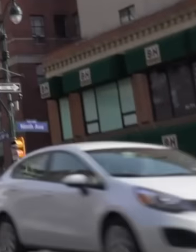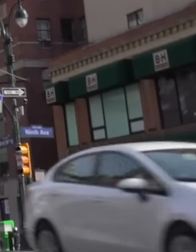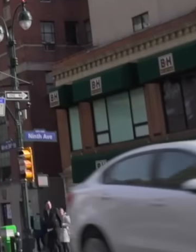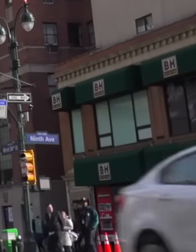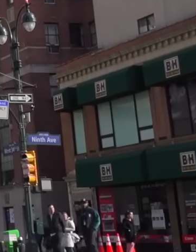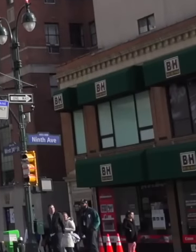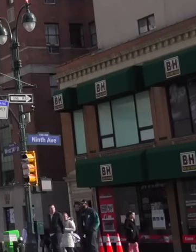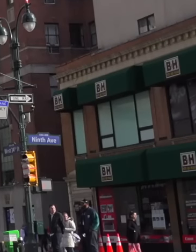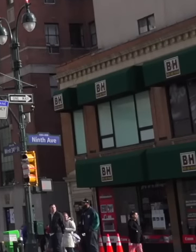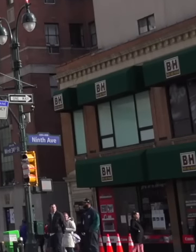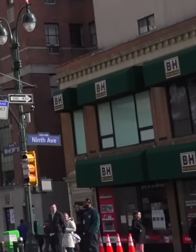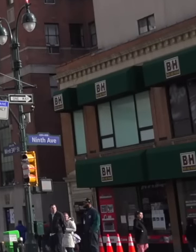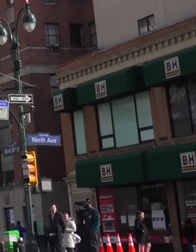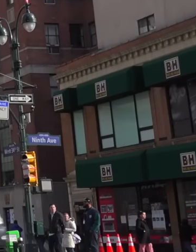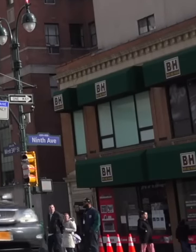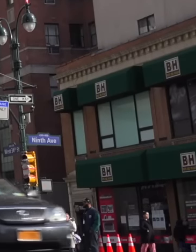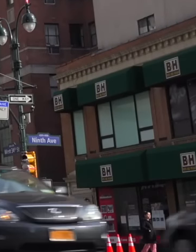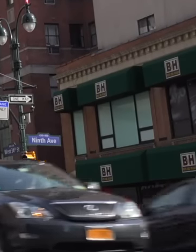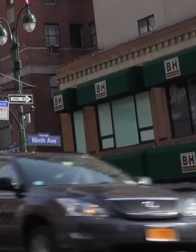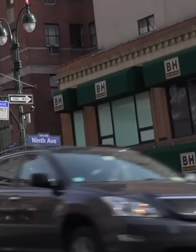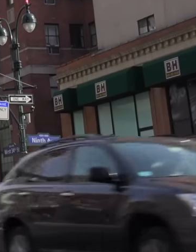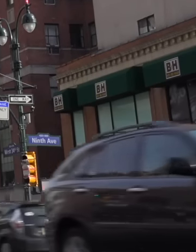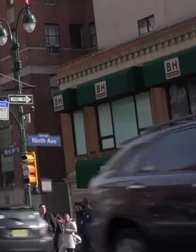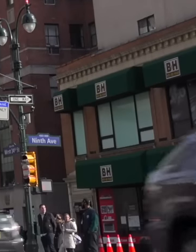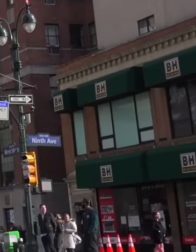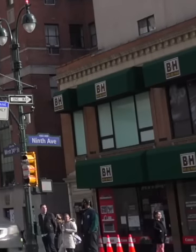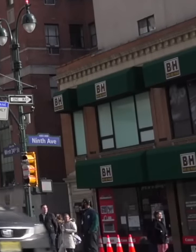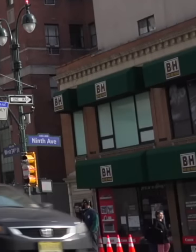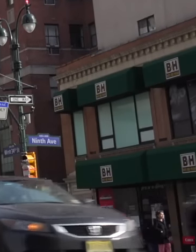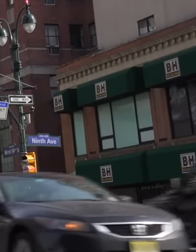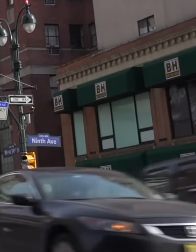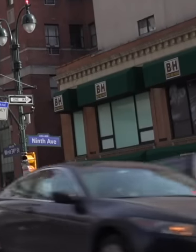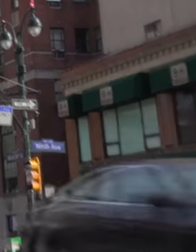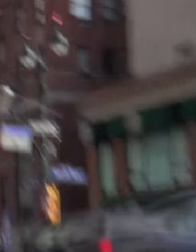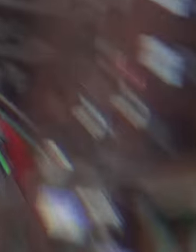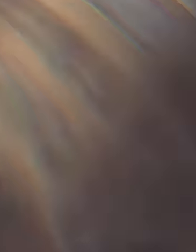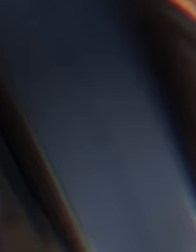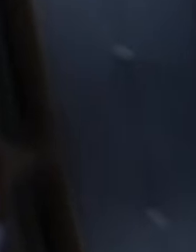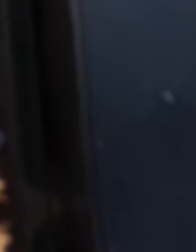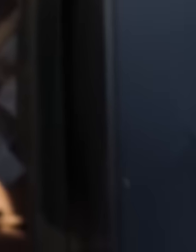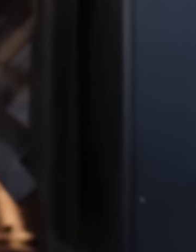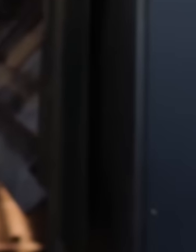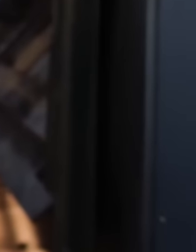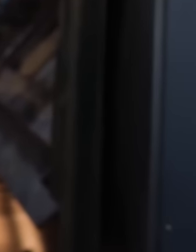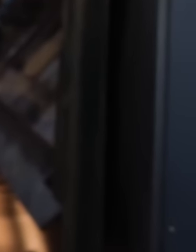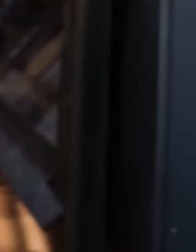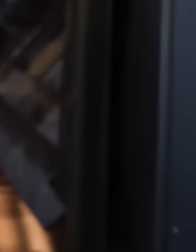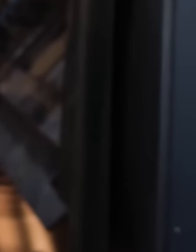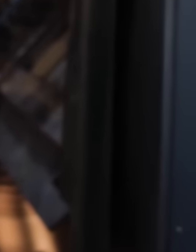destacan que a pesar de un clima marcado por el miedo y las políticas migratorias los mexicanos y